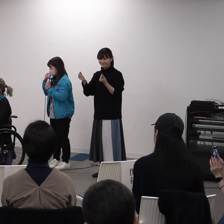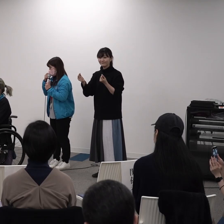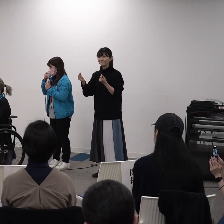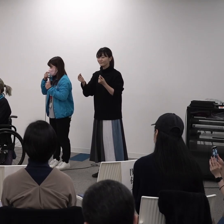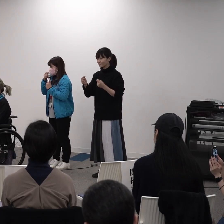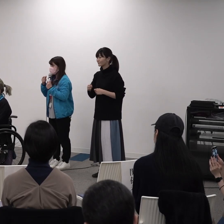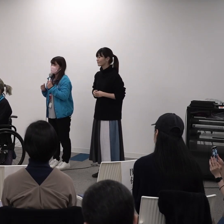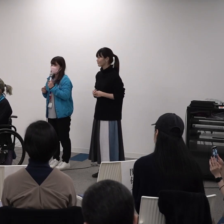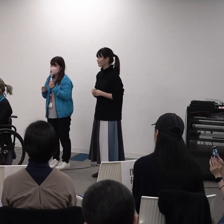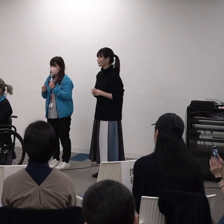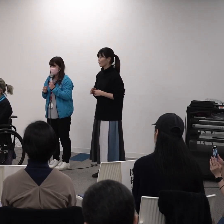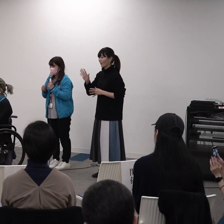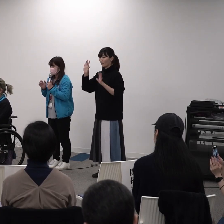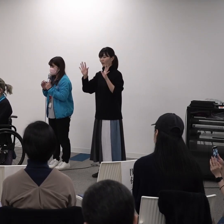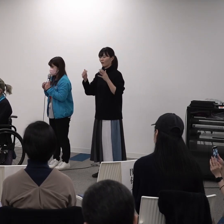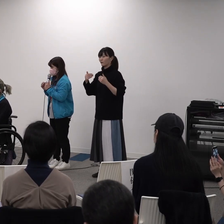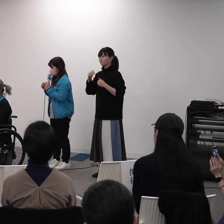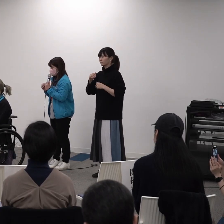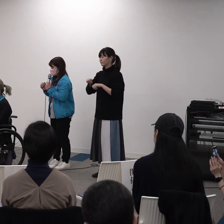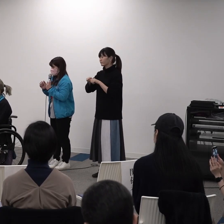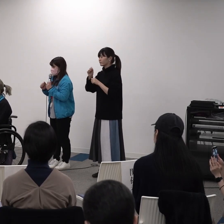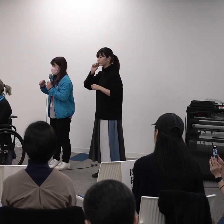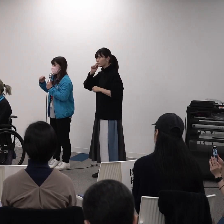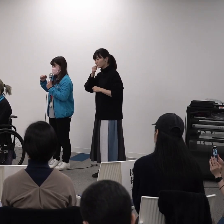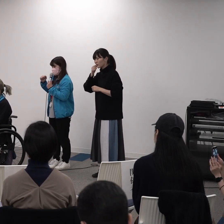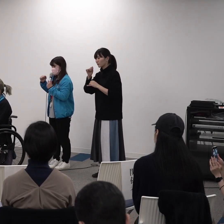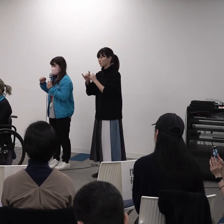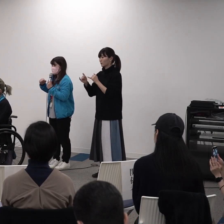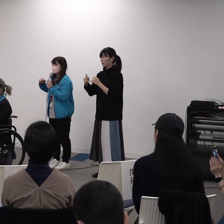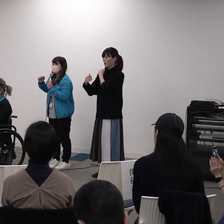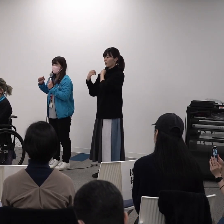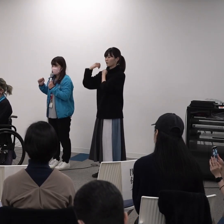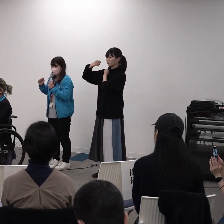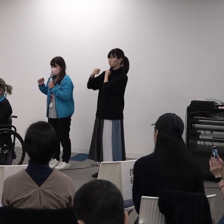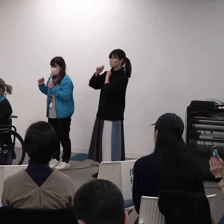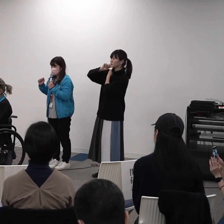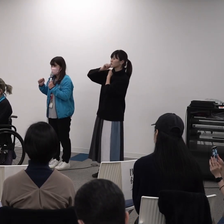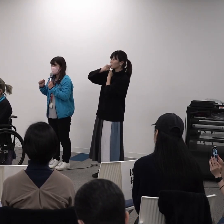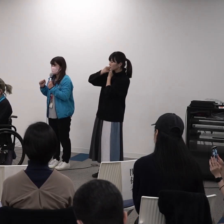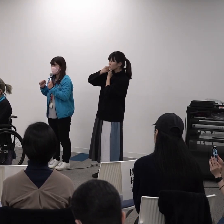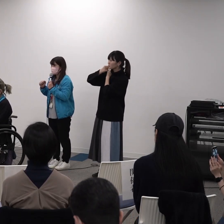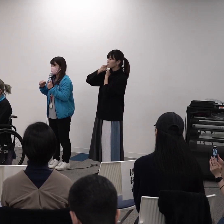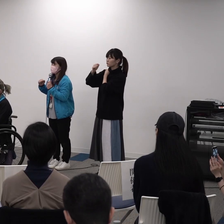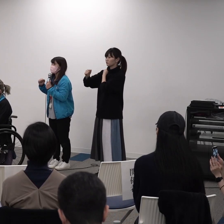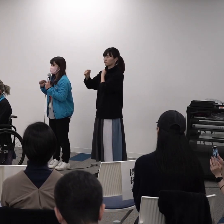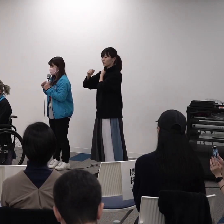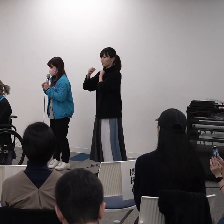手足が不自由な方の中には例えば肩が動かしにくかったり動かすことが痛かったり